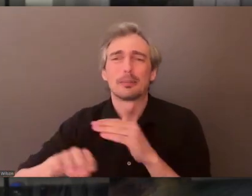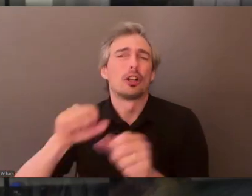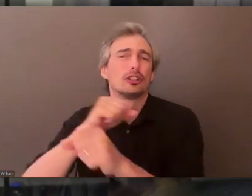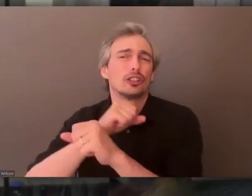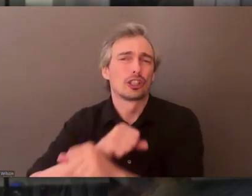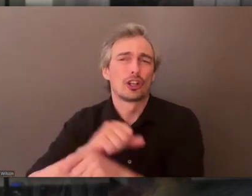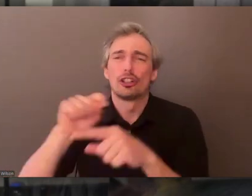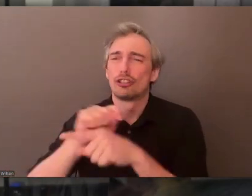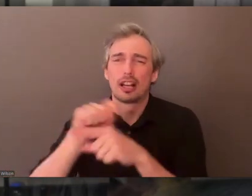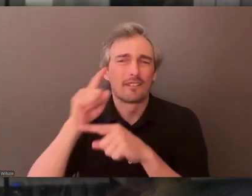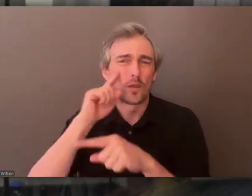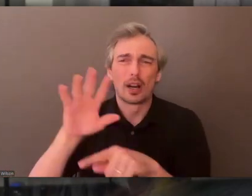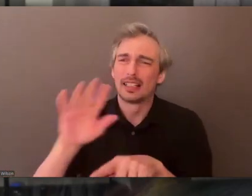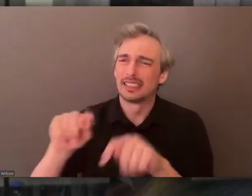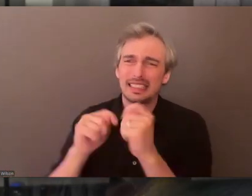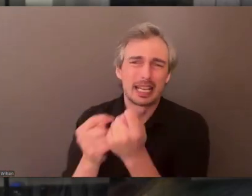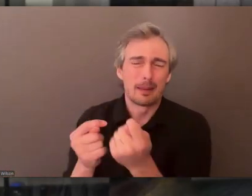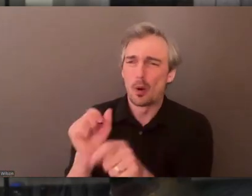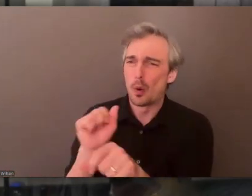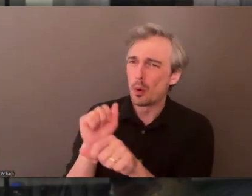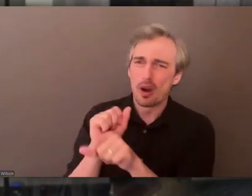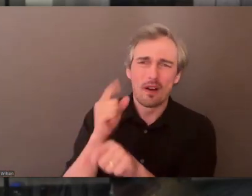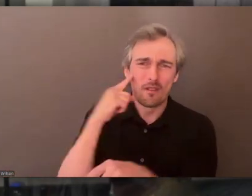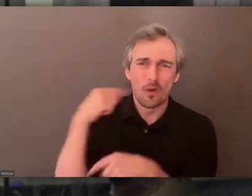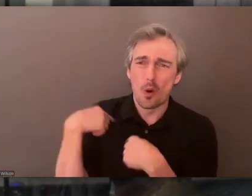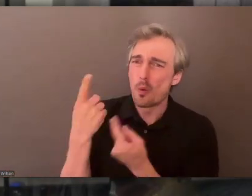私たちはこの一年間ずっと一緒に取り組んできました。